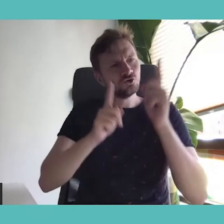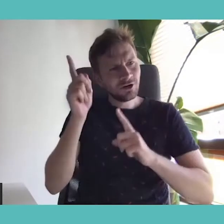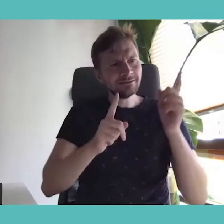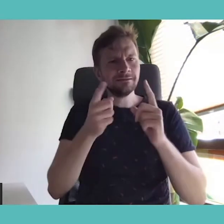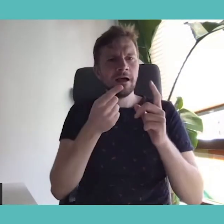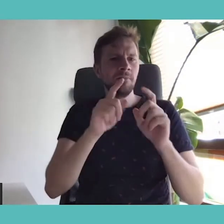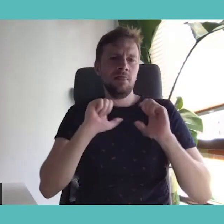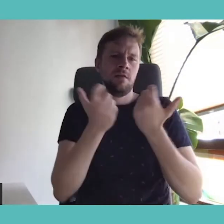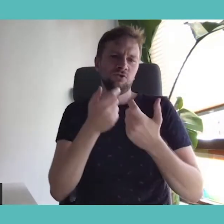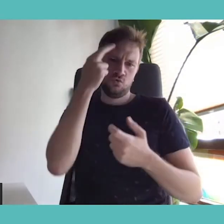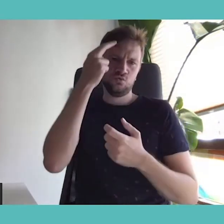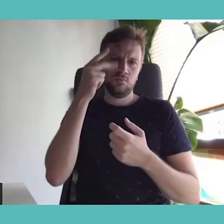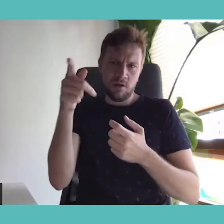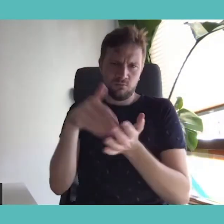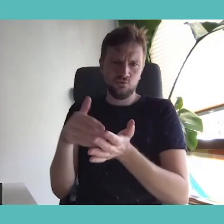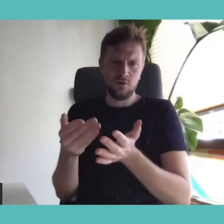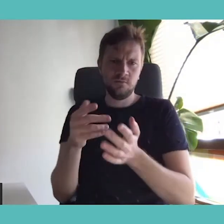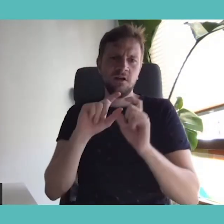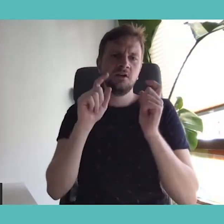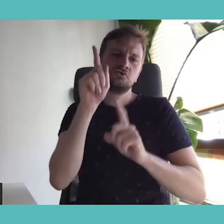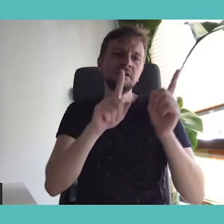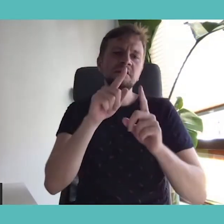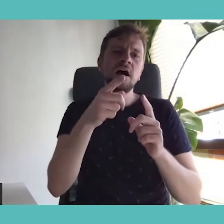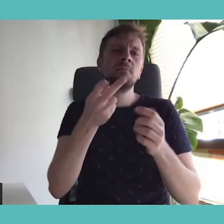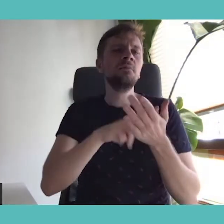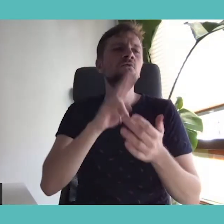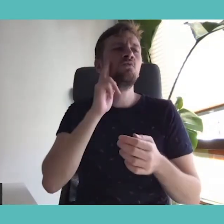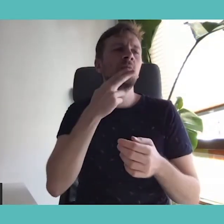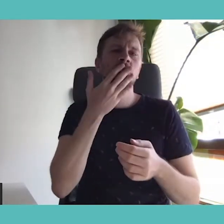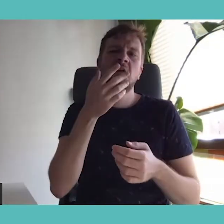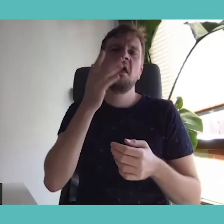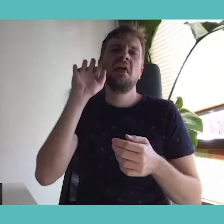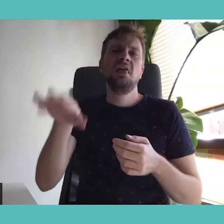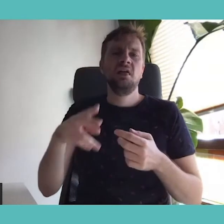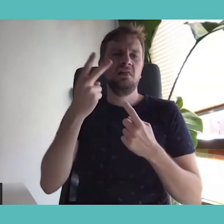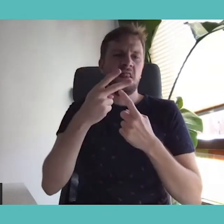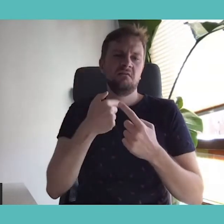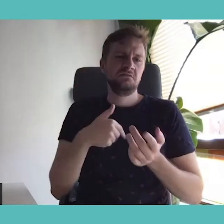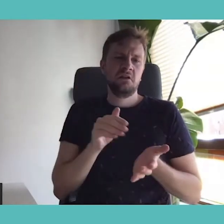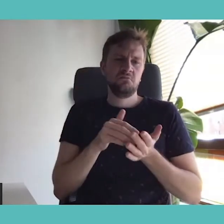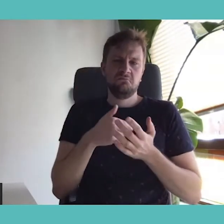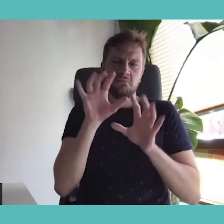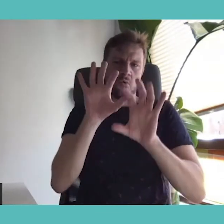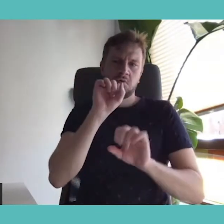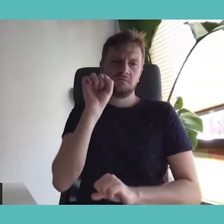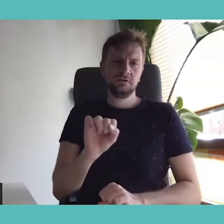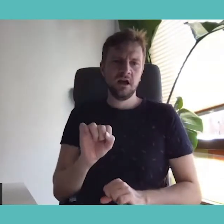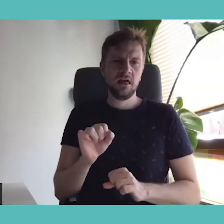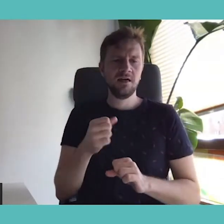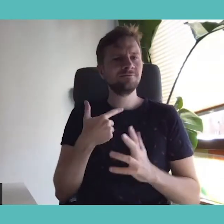Czasami G/głusi nie rozumieją, że to jest potrzebne. Machają ręką, mówią, że nie oglądają telewizji, nie potrzebują...